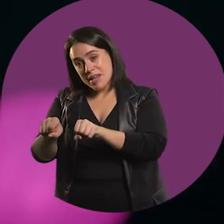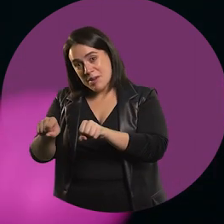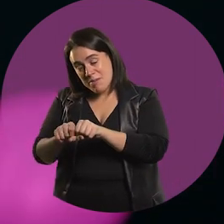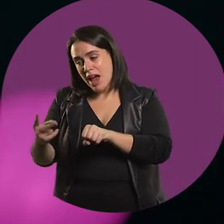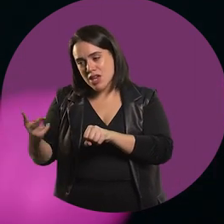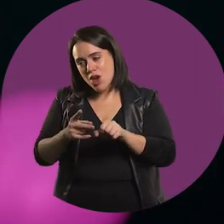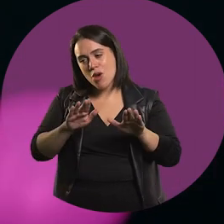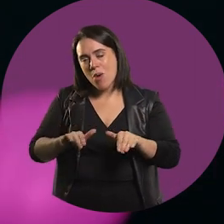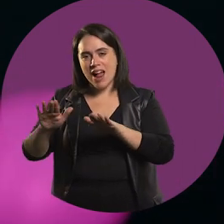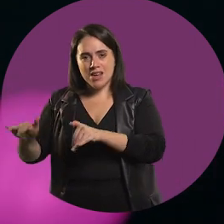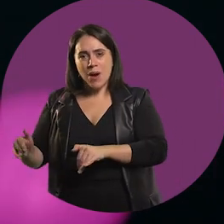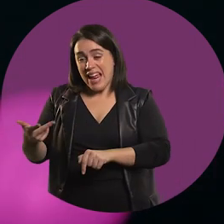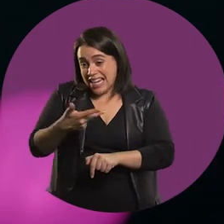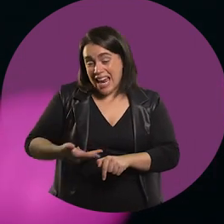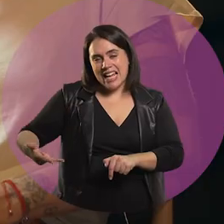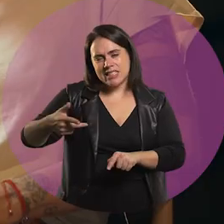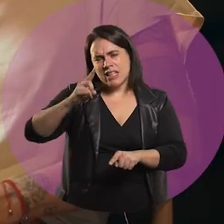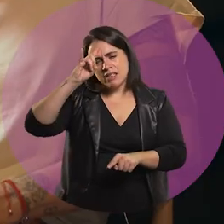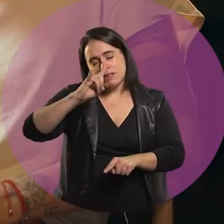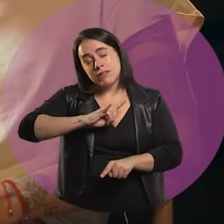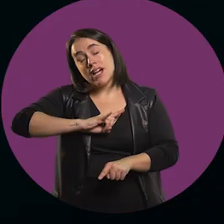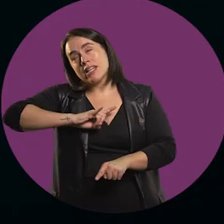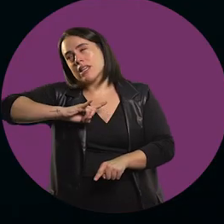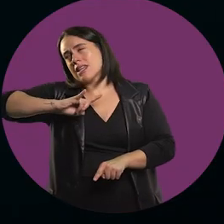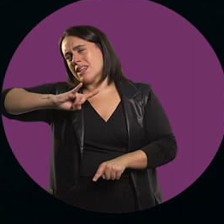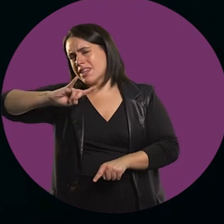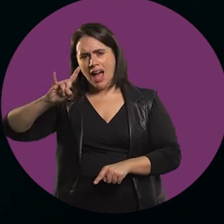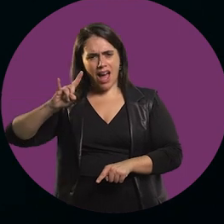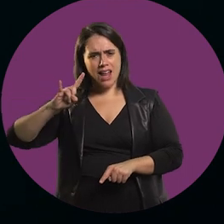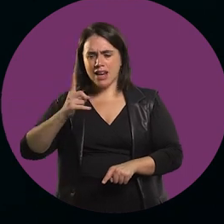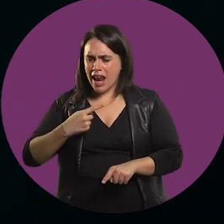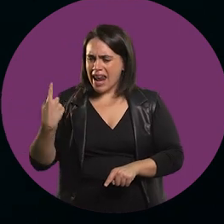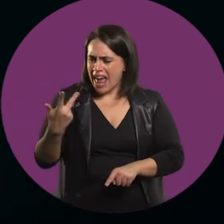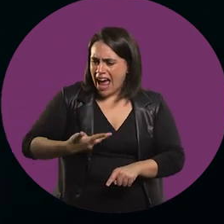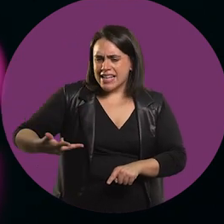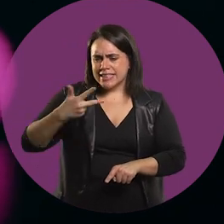Y nos mandábamos cualquiera, pero cualquiera mismo, con muchas ganas.